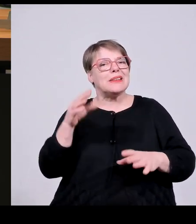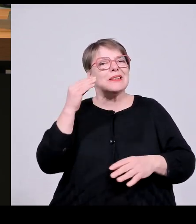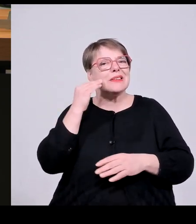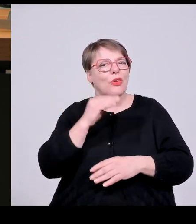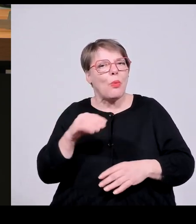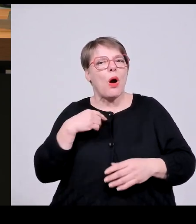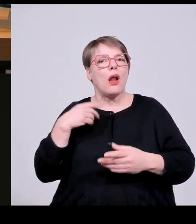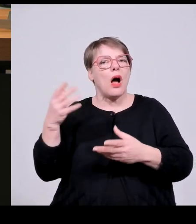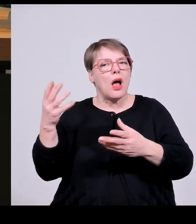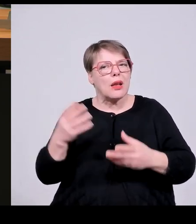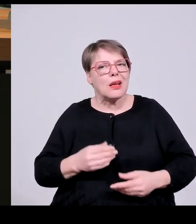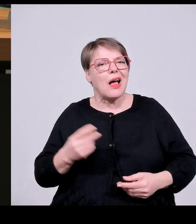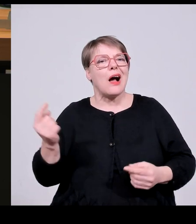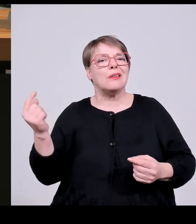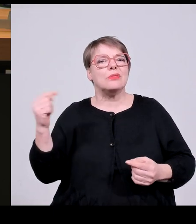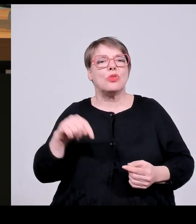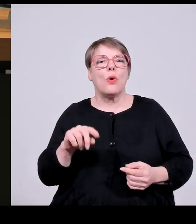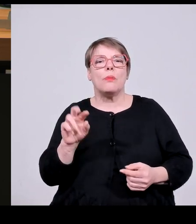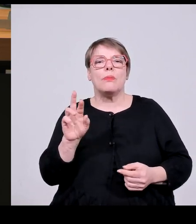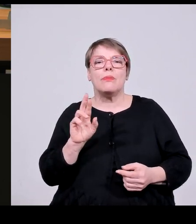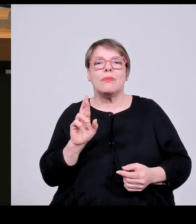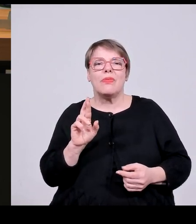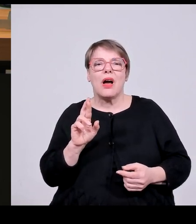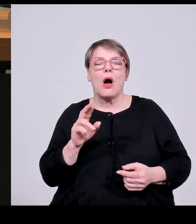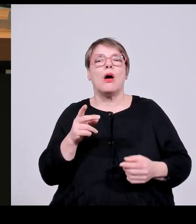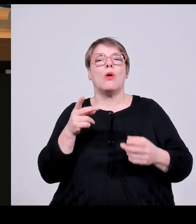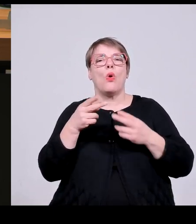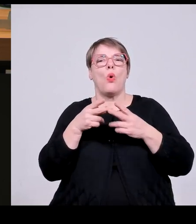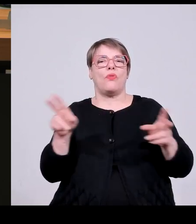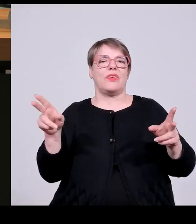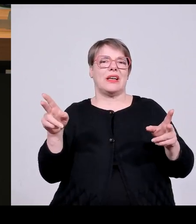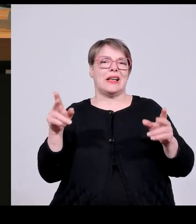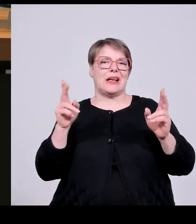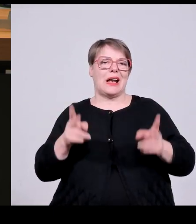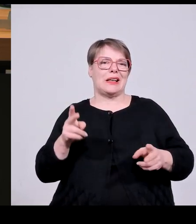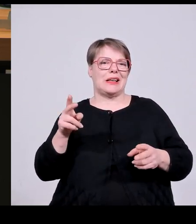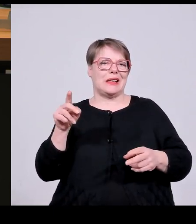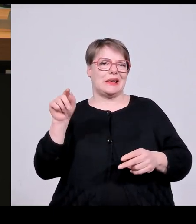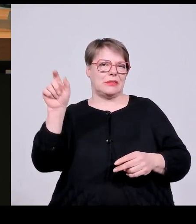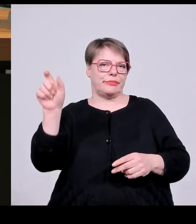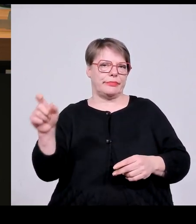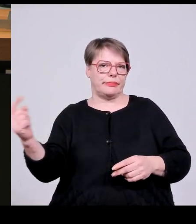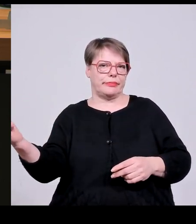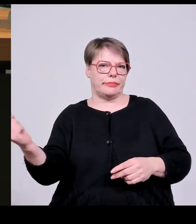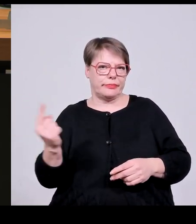auf Ihrer 29 EUR Ticket. Die Medien sind Komplizen ihrerseits und das ist das Problem in dieser Stadt. (Beifall) (Redner)